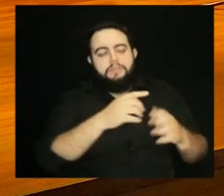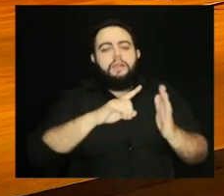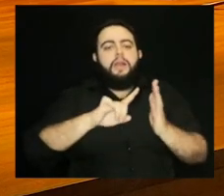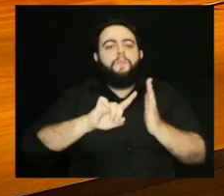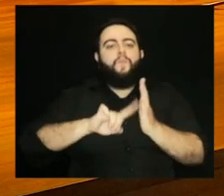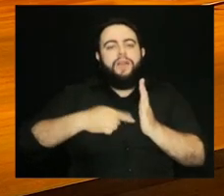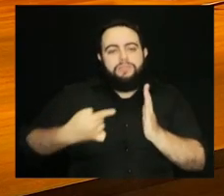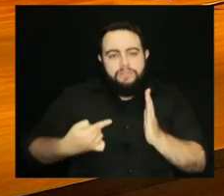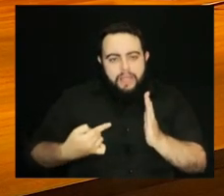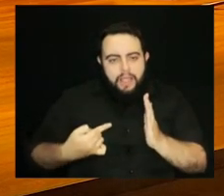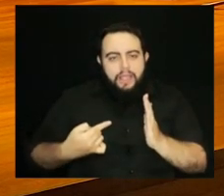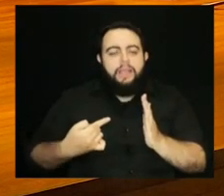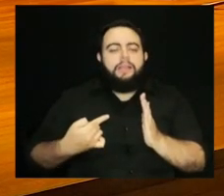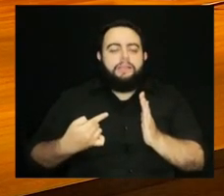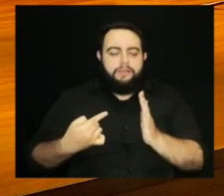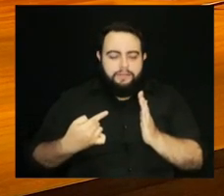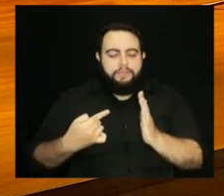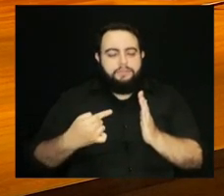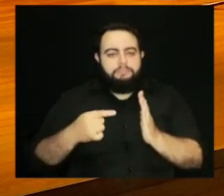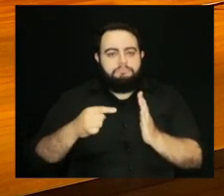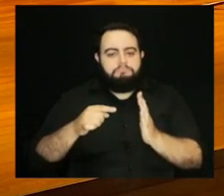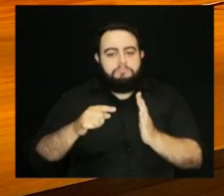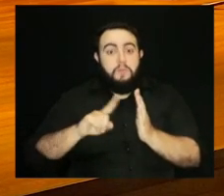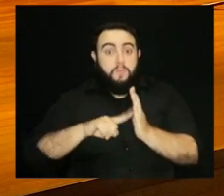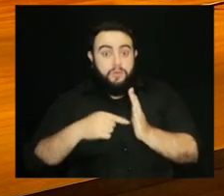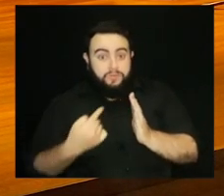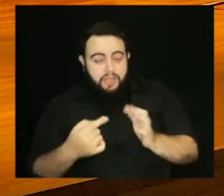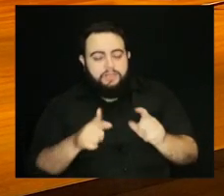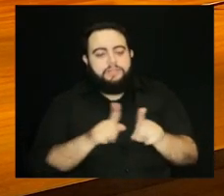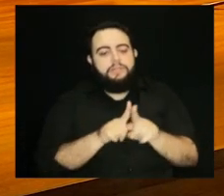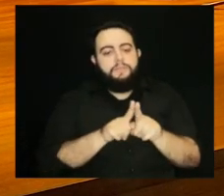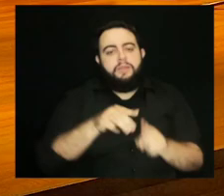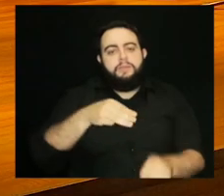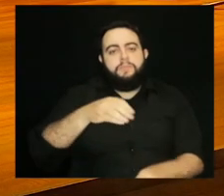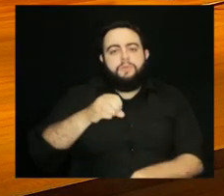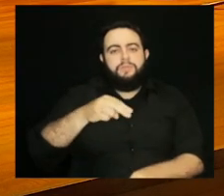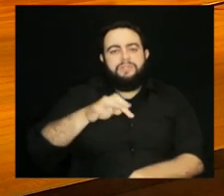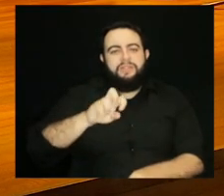nas duas margens do Prata, em Buenos Aires e Montevidéu, vai surgir o tango; que lá em